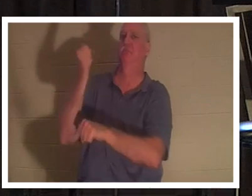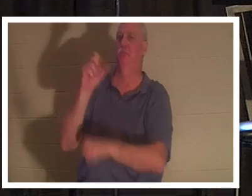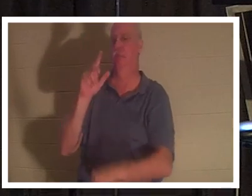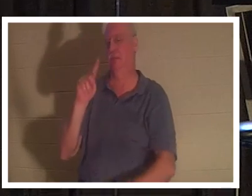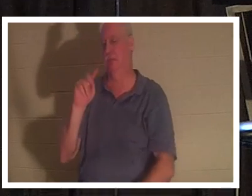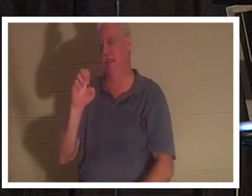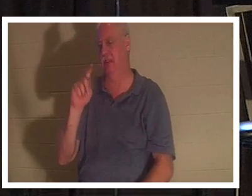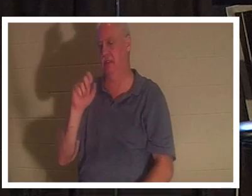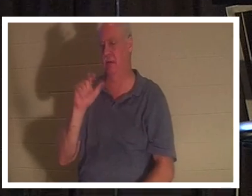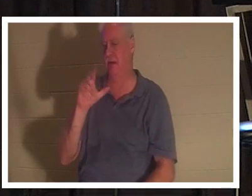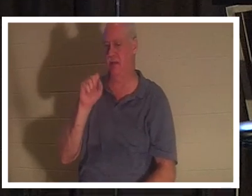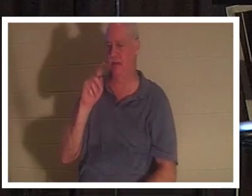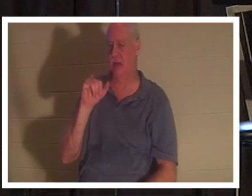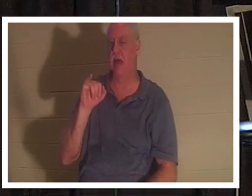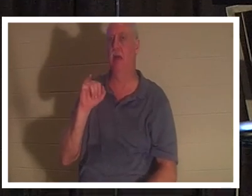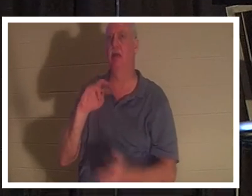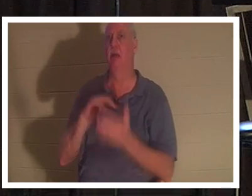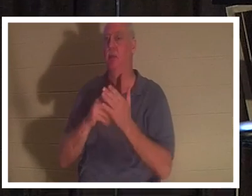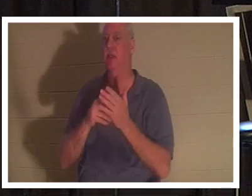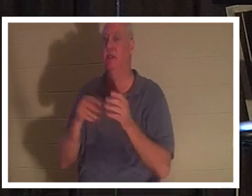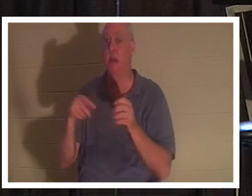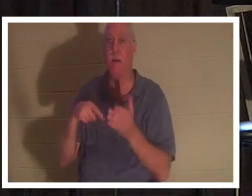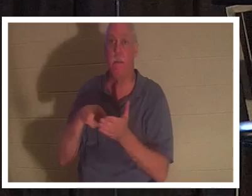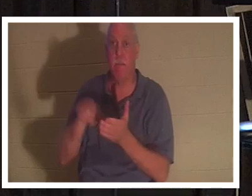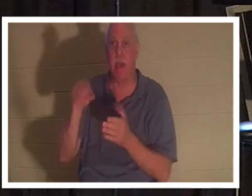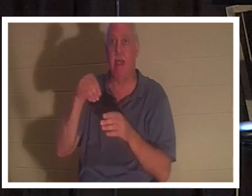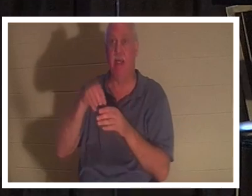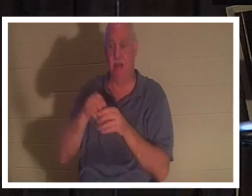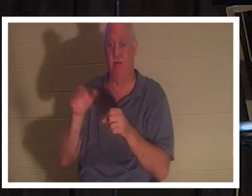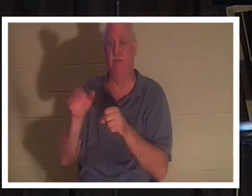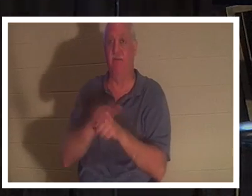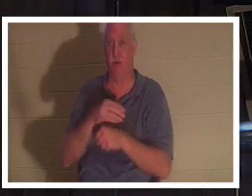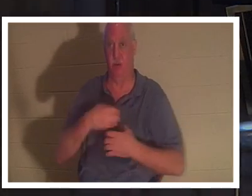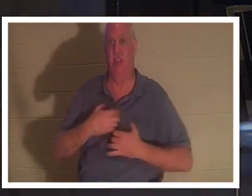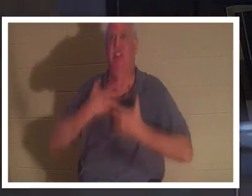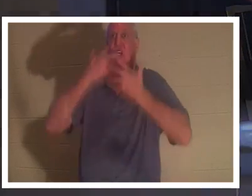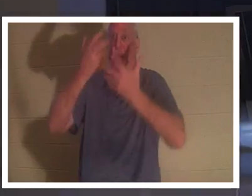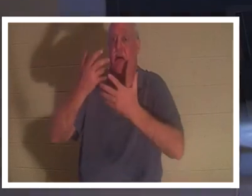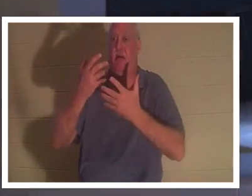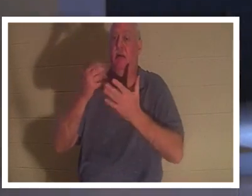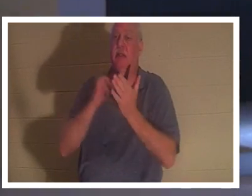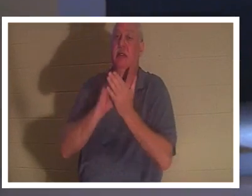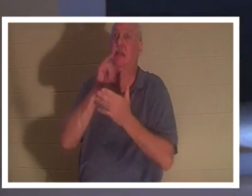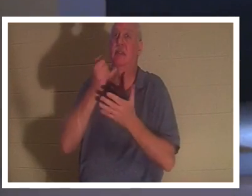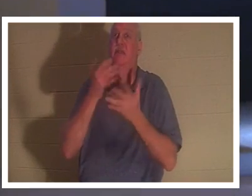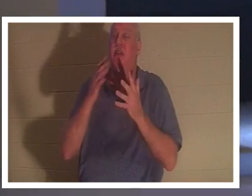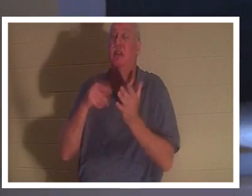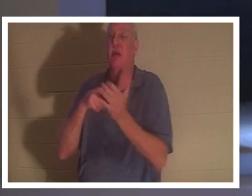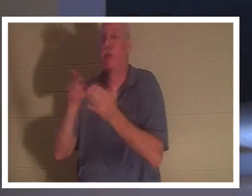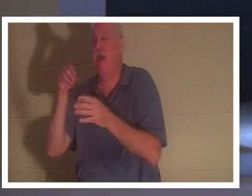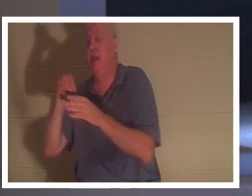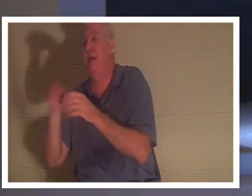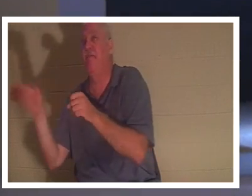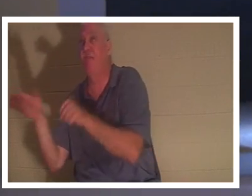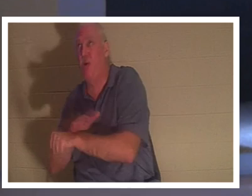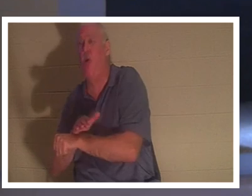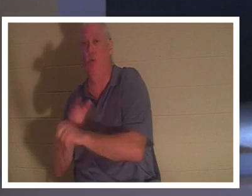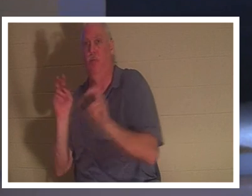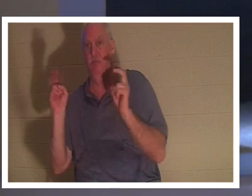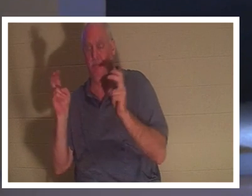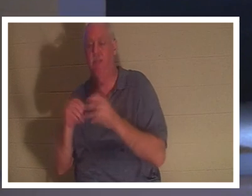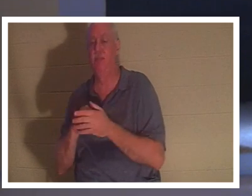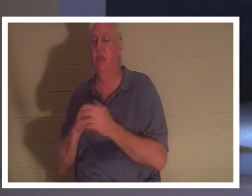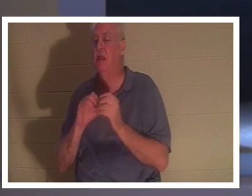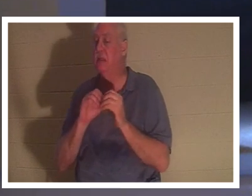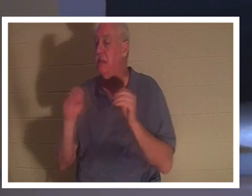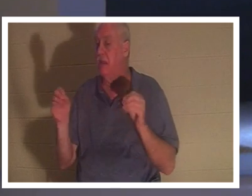문자 그대로 "전액 지불"을 의미합니다. 완료되었습니다! 전액 지급됩니다! 여기 에 추가할 수 있는 항목이 없습니다